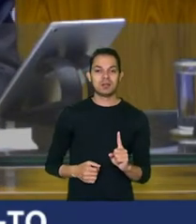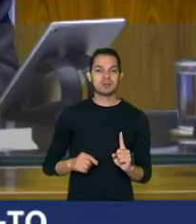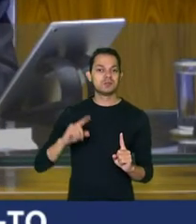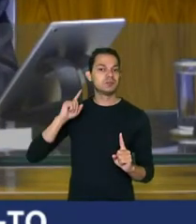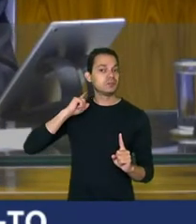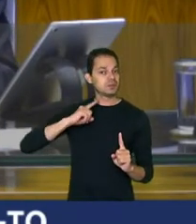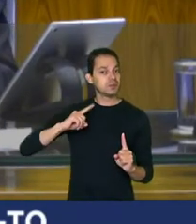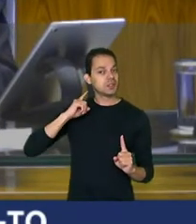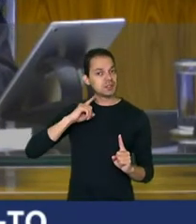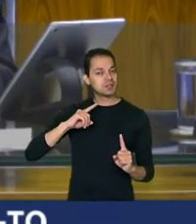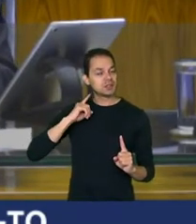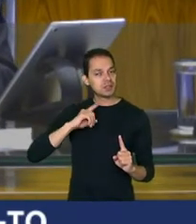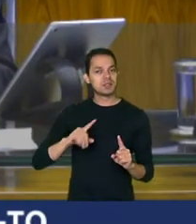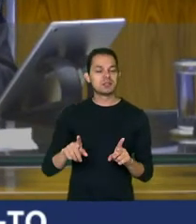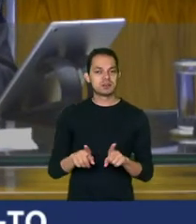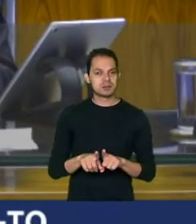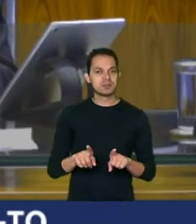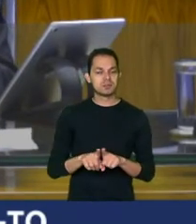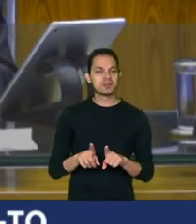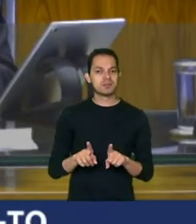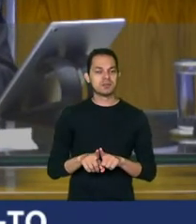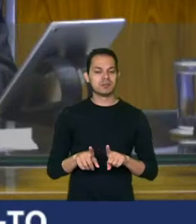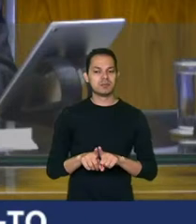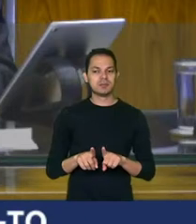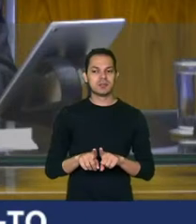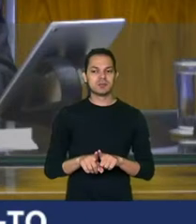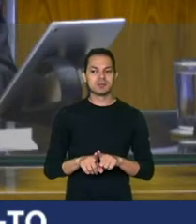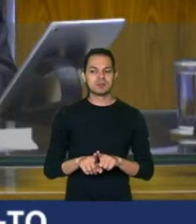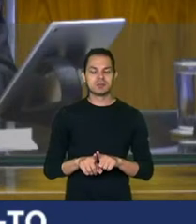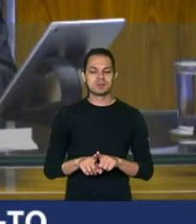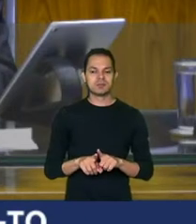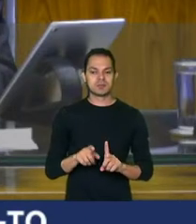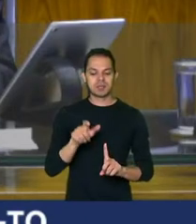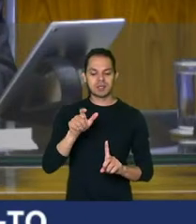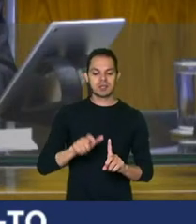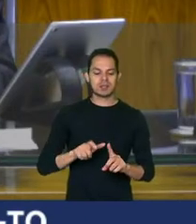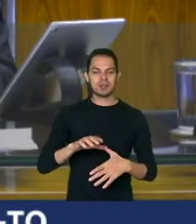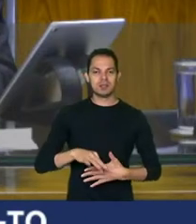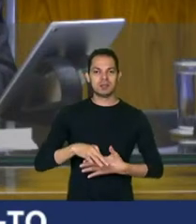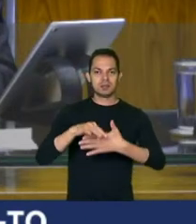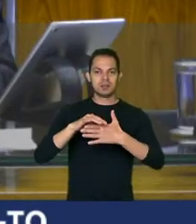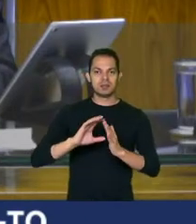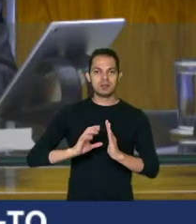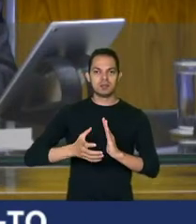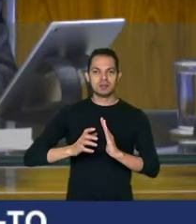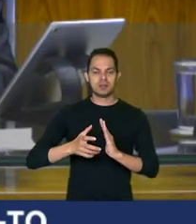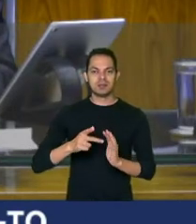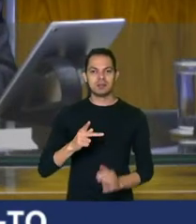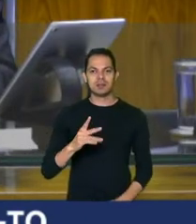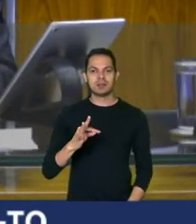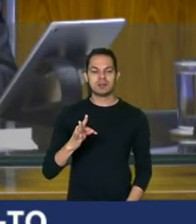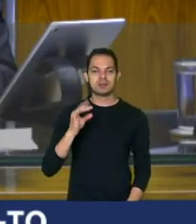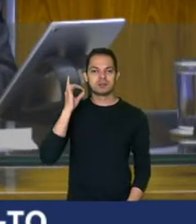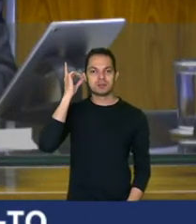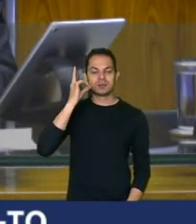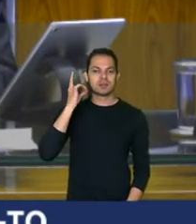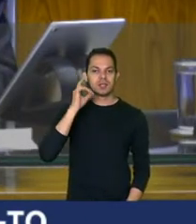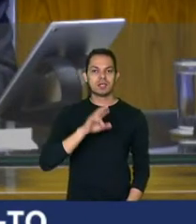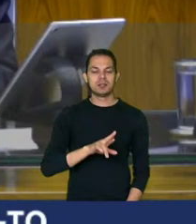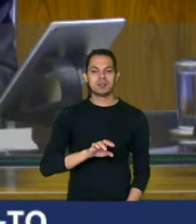LEONARDO E VAMOS OUVIR AGORA LÁ DE MINAS GERAIS TAMBÉM, CONTERRÂNEO, DEPUTADO FEDERAL, LÍDER DO PARTIDO DOS TRABALHADORES, DEPUTADO